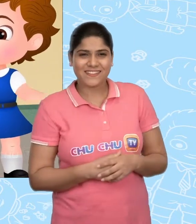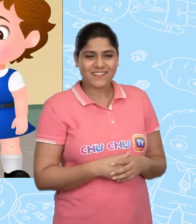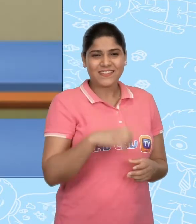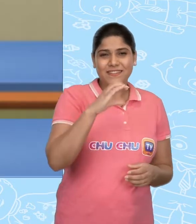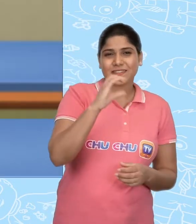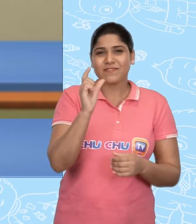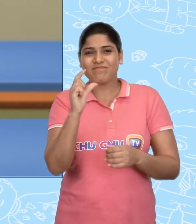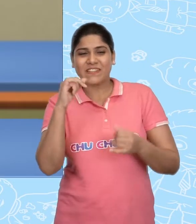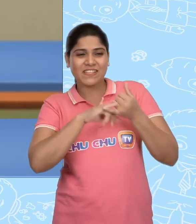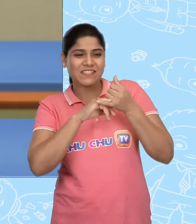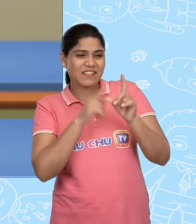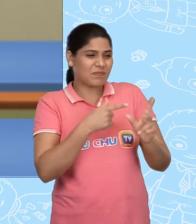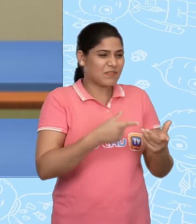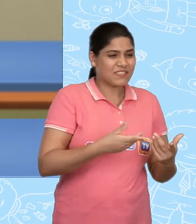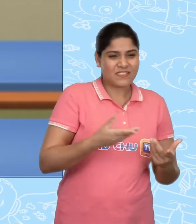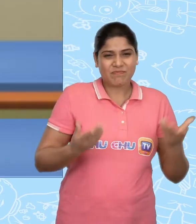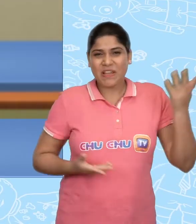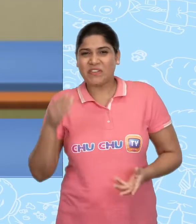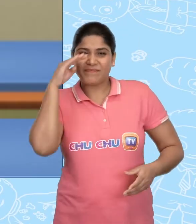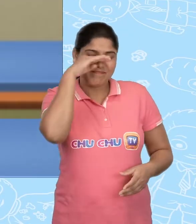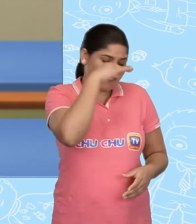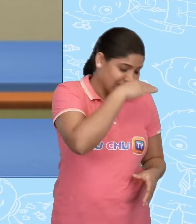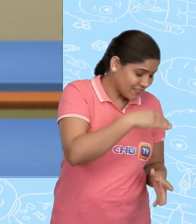Cusslyअपनी इस हरक्त पर बहुत शर्मिंदा था